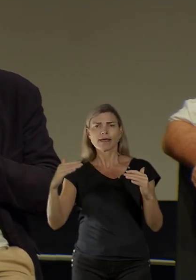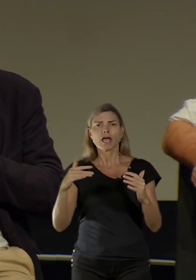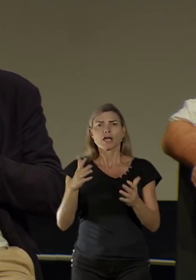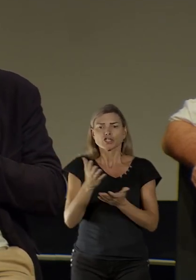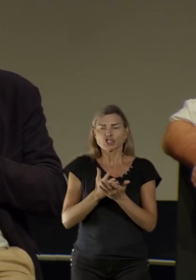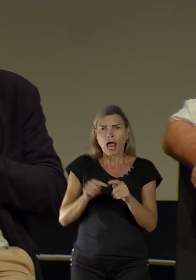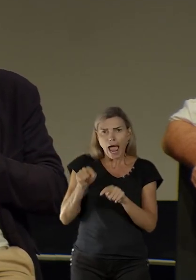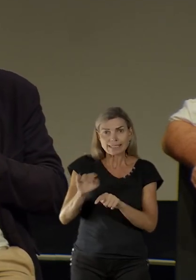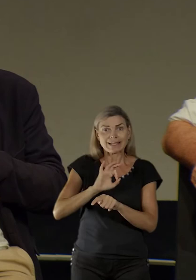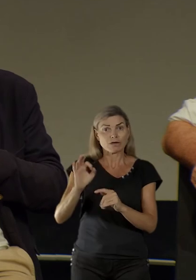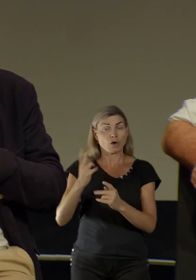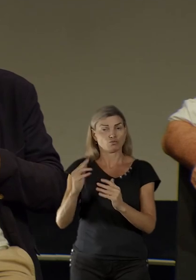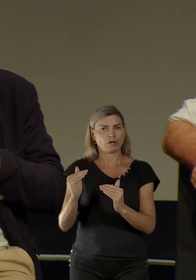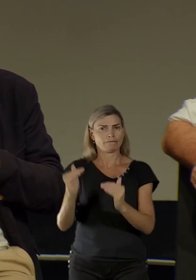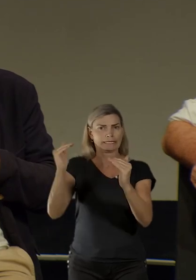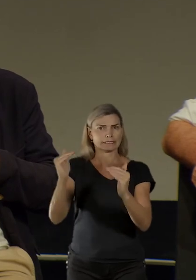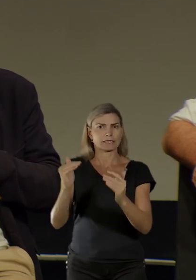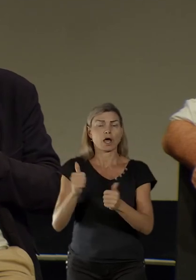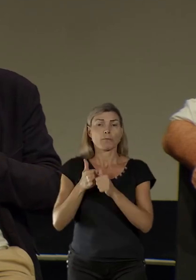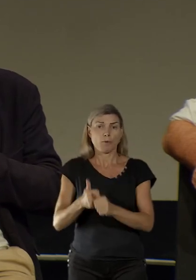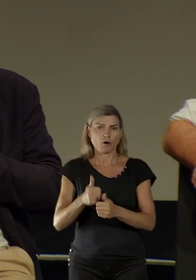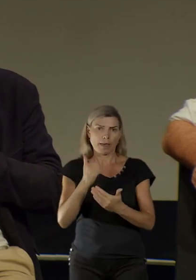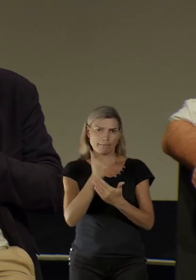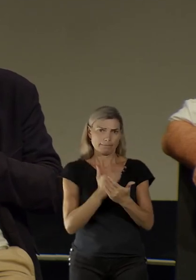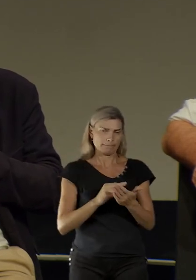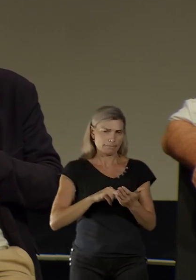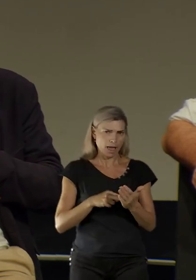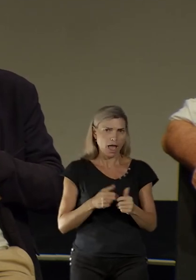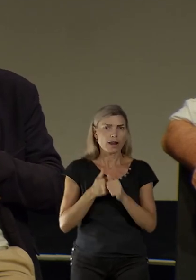To znamená z pohledu Metropolitního plánu jsou věžemi, na základě hladiny věží,